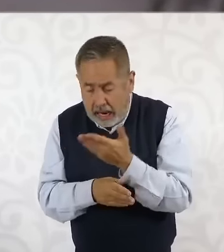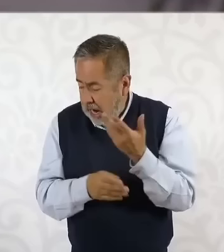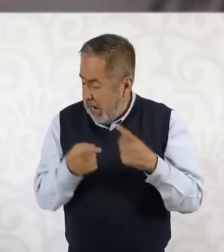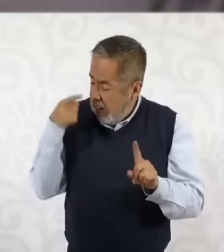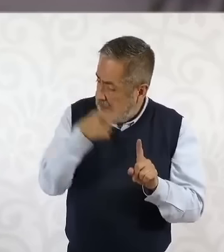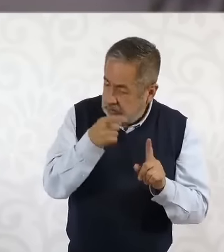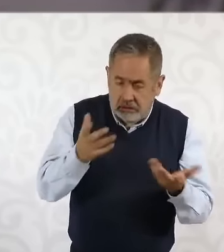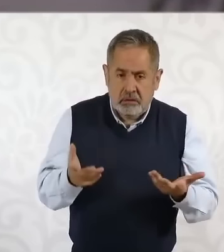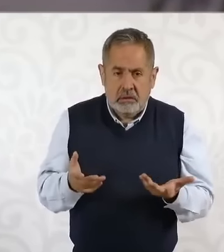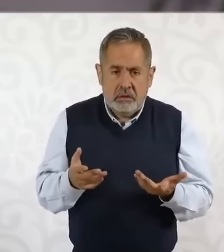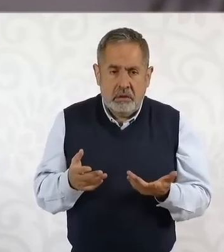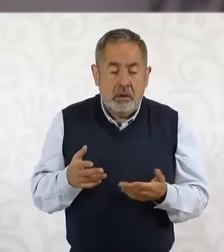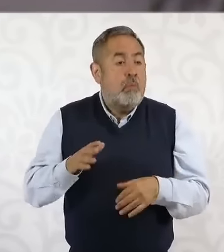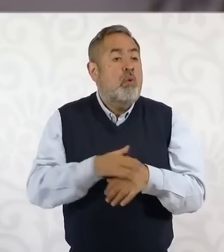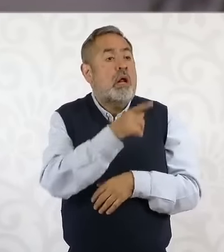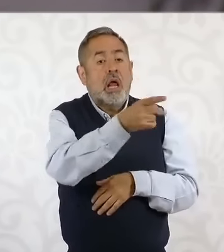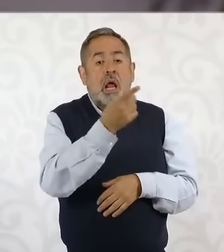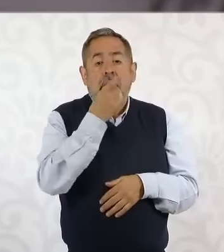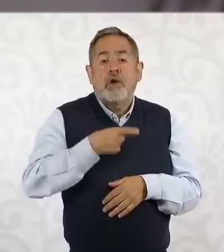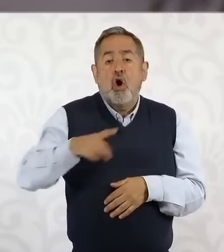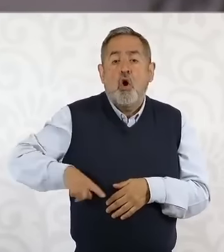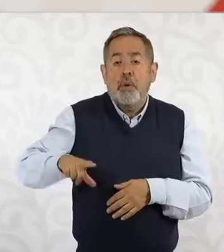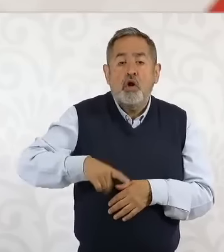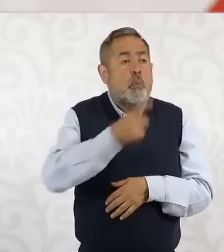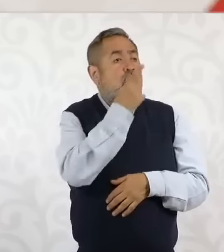Porque la información que dio el gobierno de Estados Unidos en su momento a través